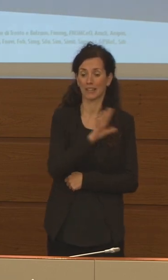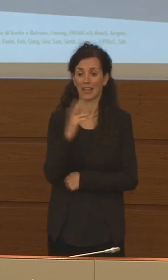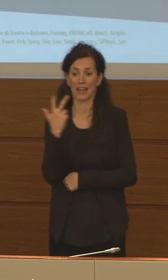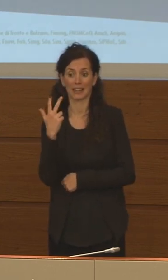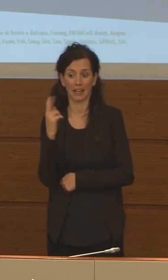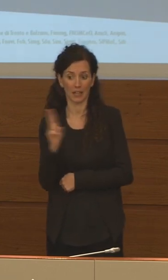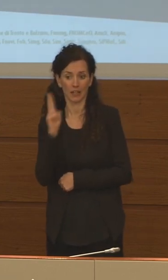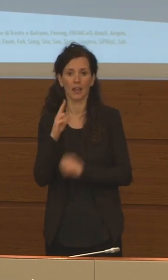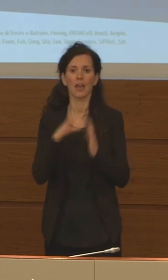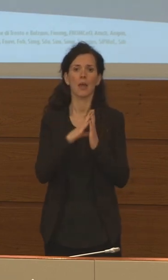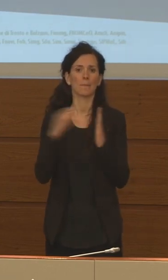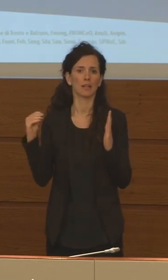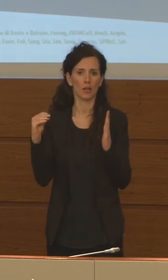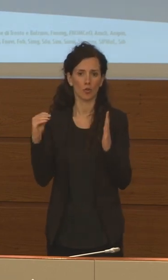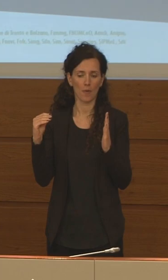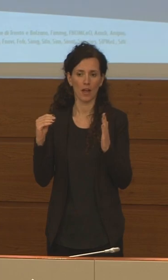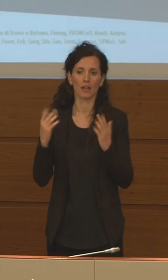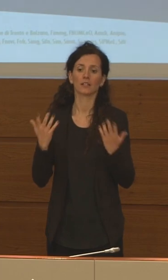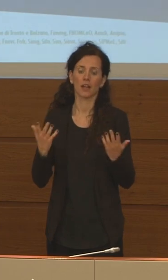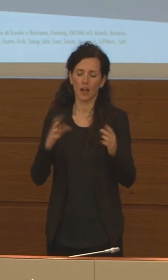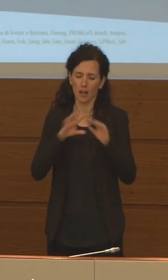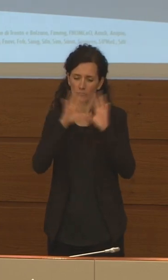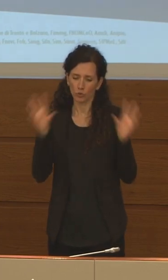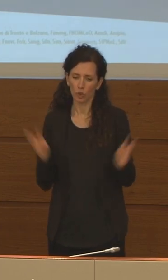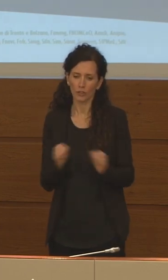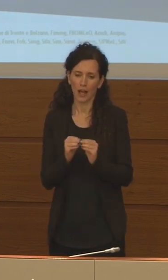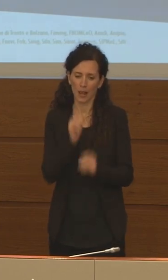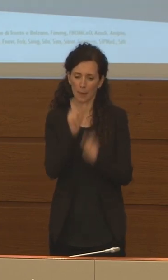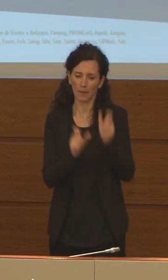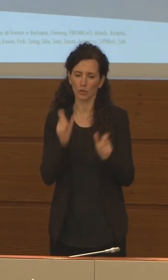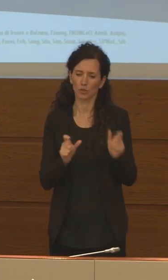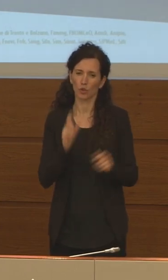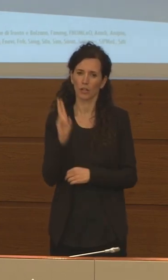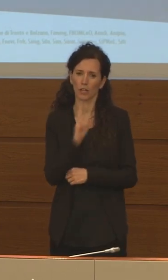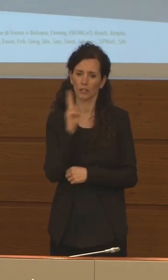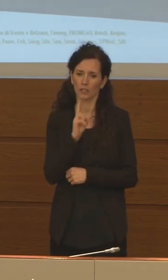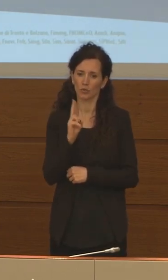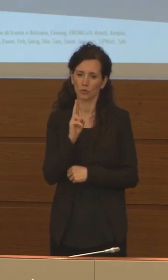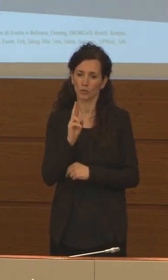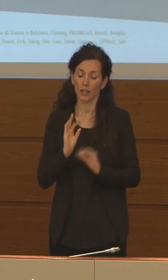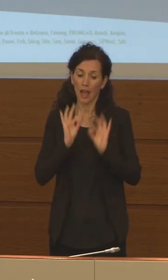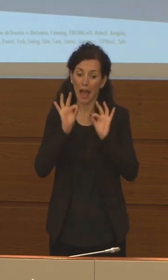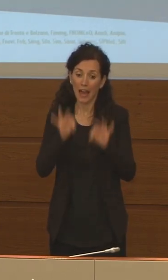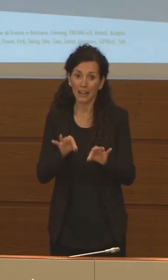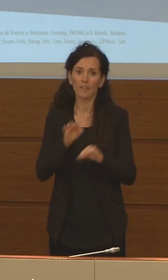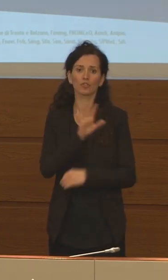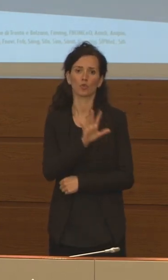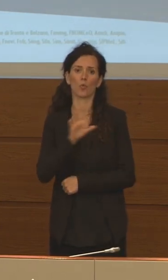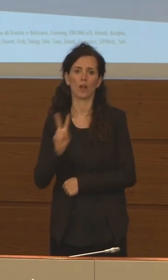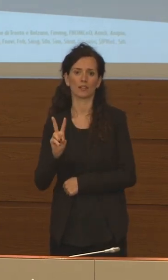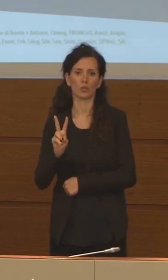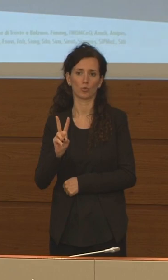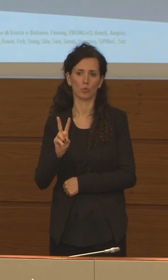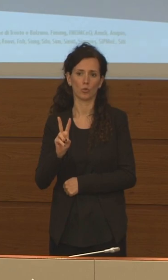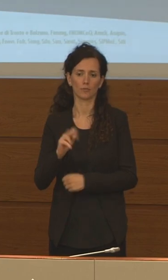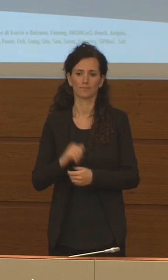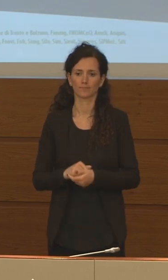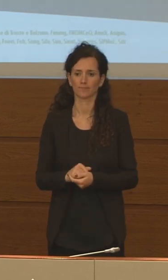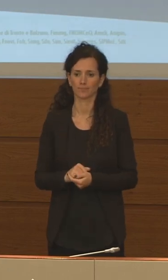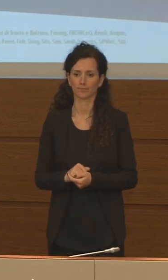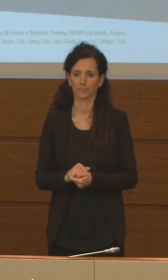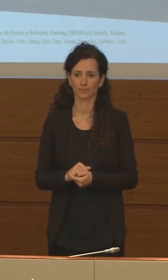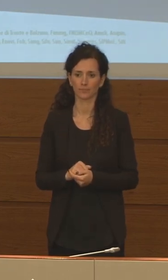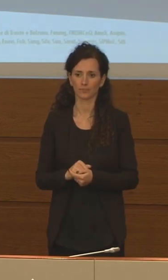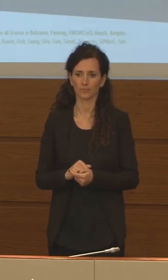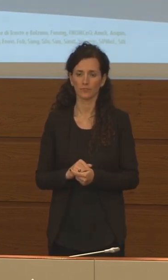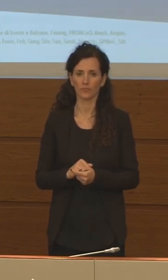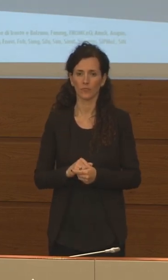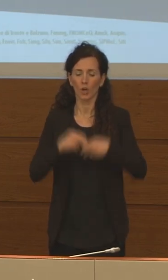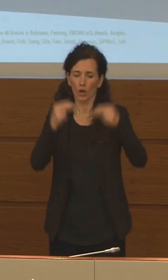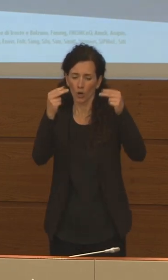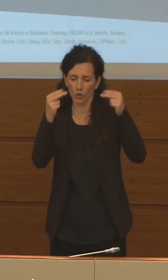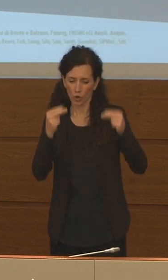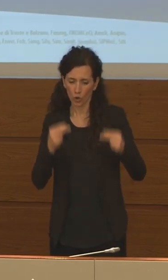il totale delle persone decedute arriva a 52. Il totale complessivo delle persone